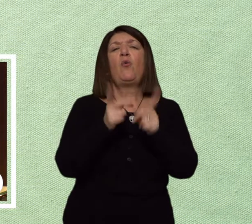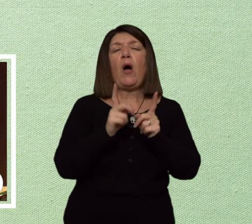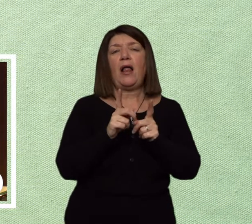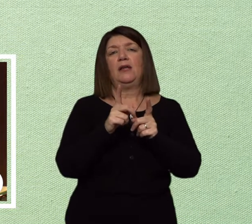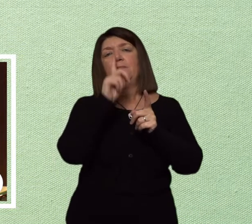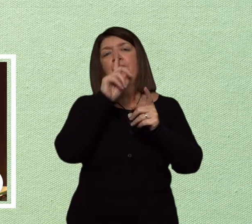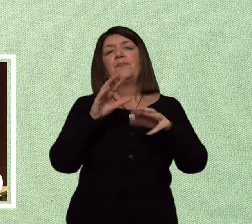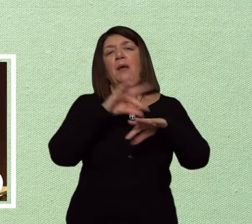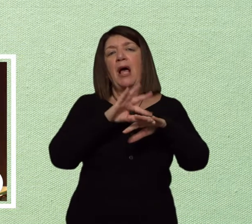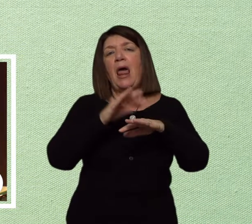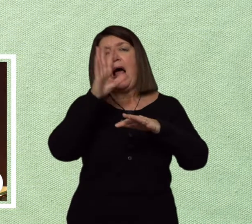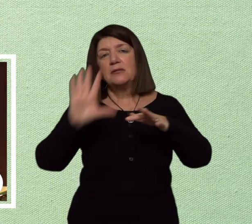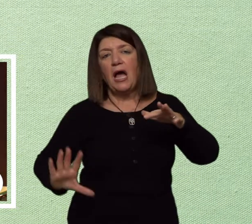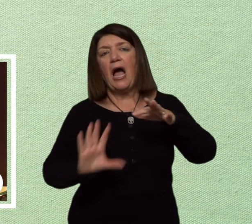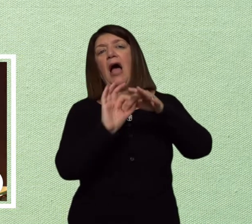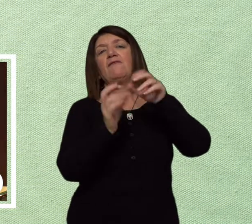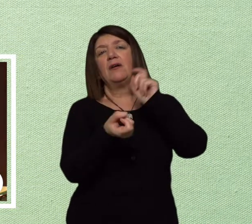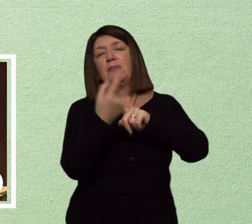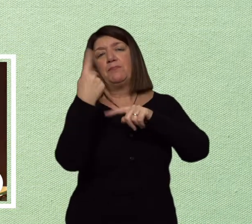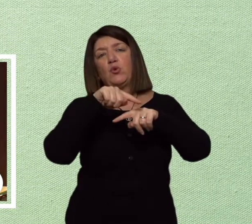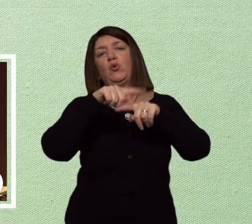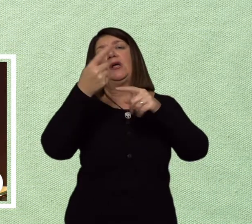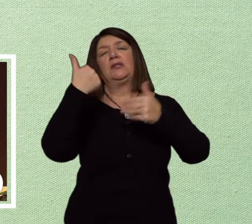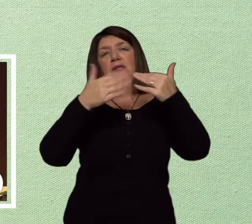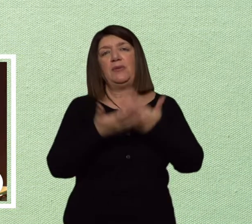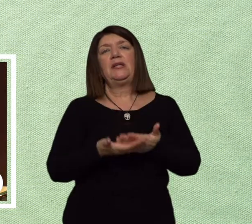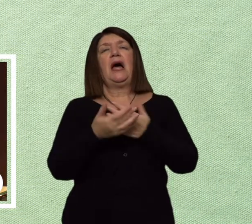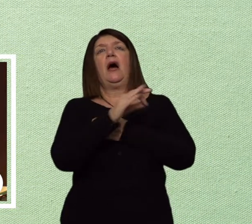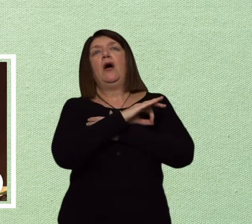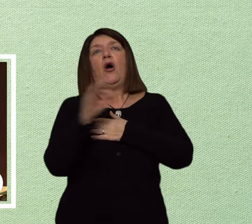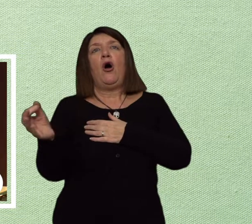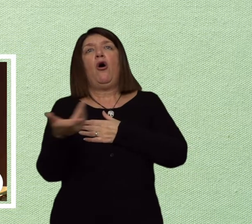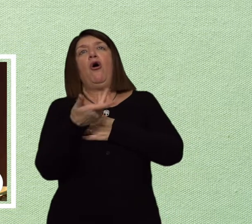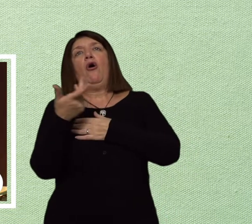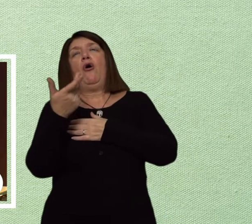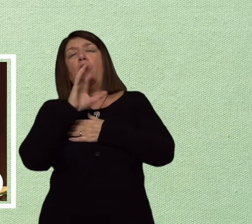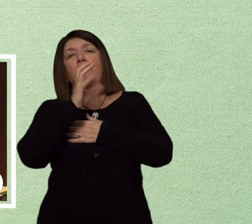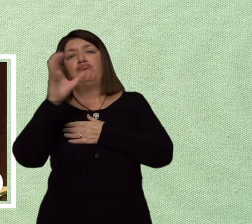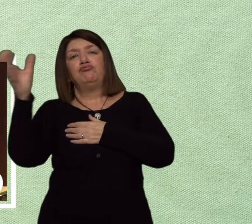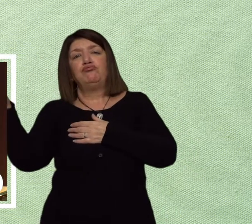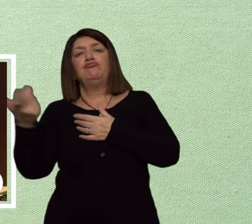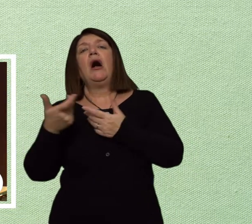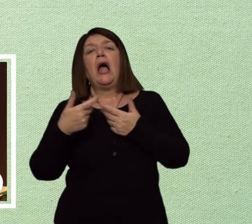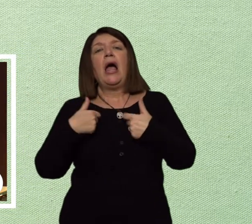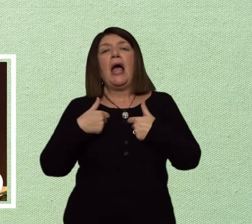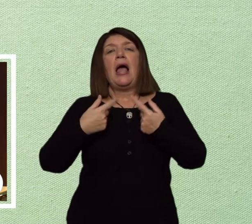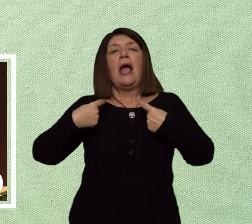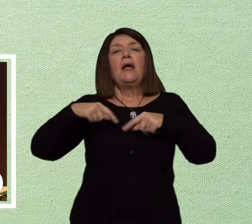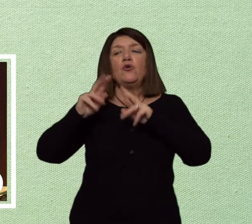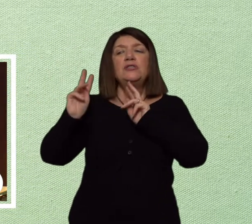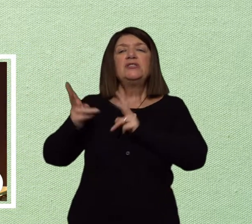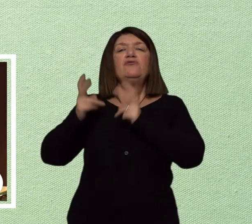particolari caratteristiche quindi in che modo ti chiedo, proprio ti faccio una domanda... vorrei